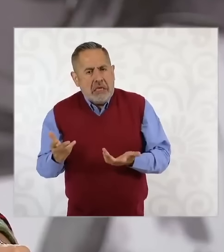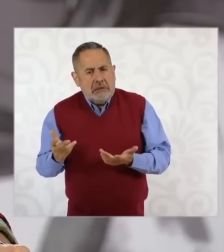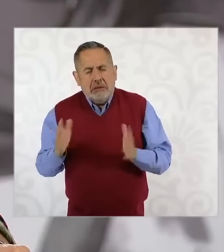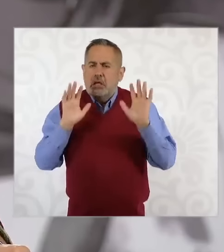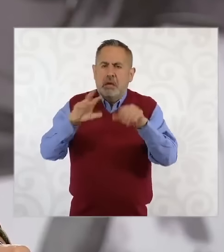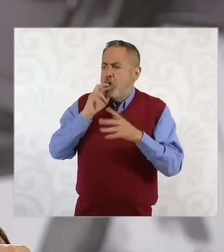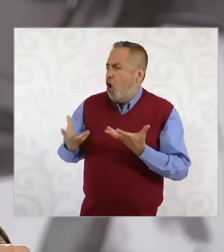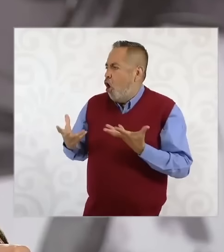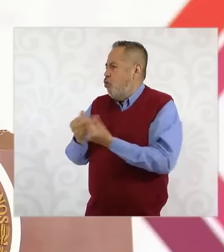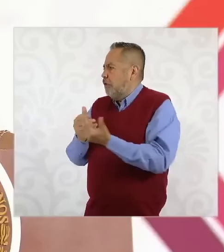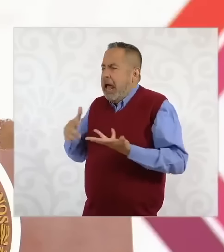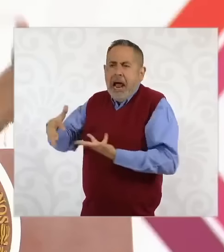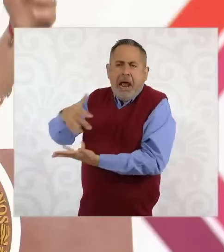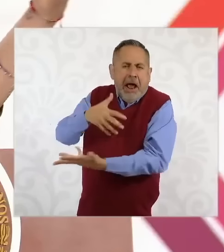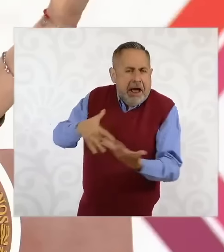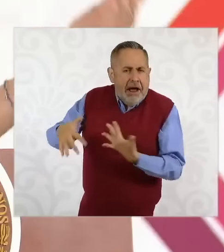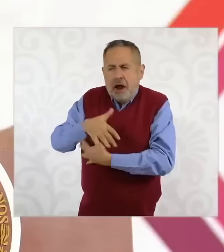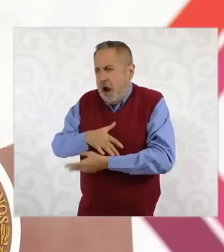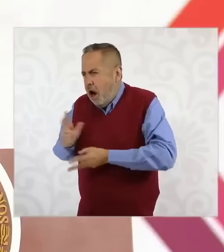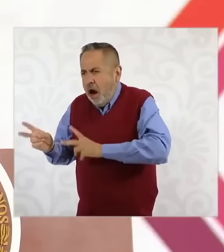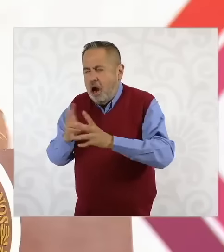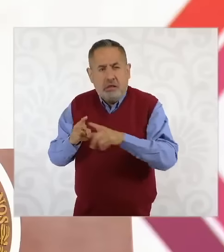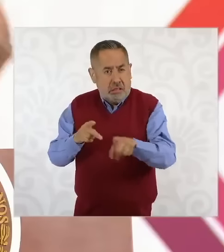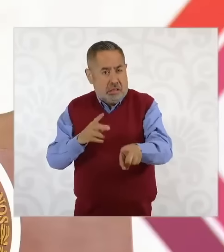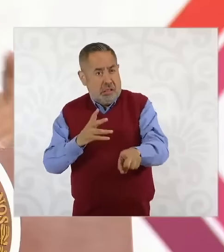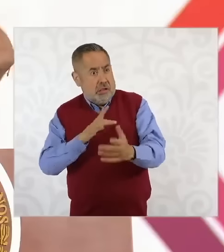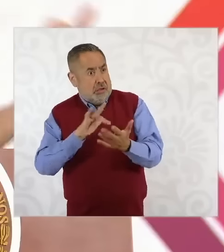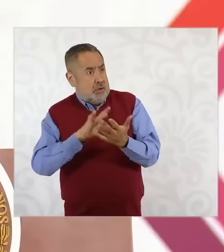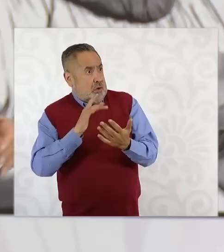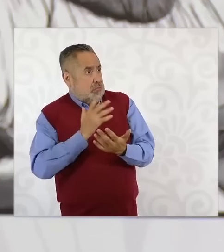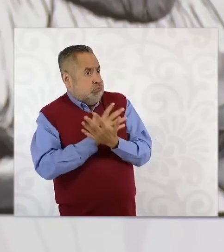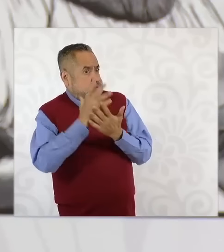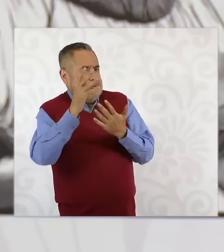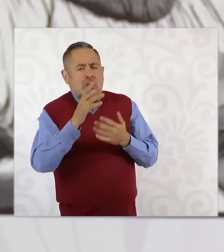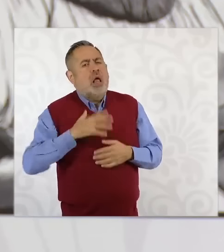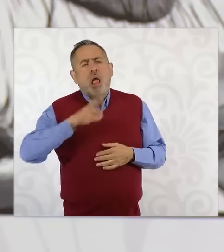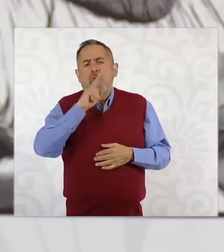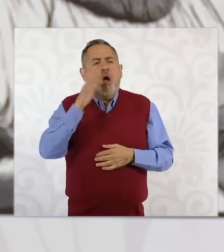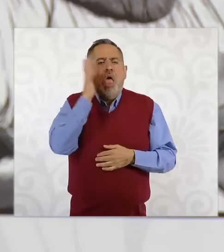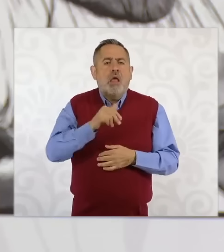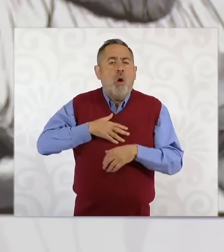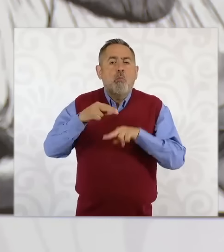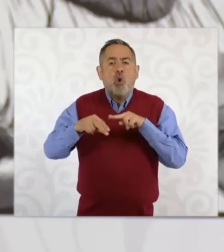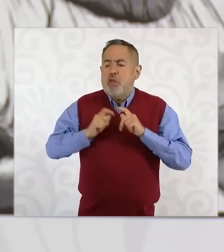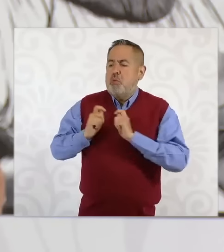la gente que pues en estos excesos y por eso le di el boleto a una joven que la pasó muy bien y que